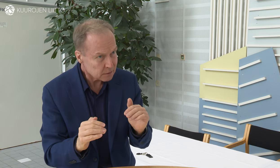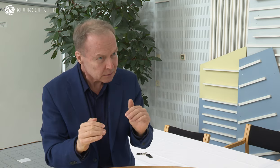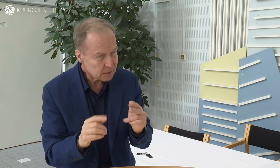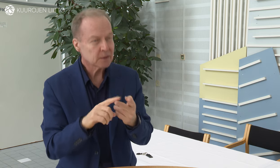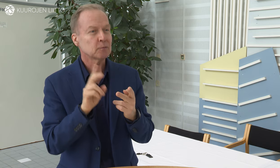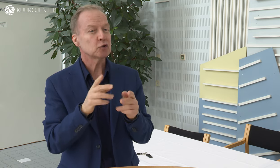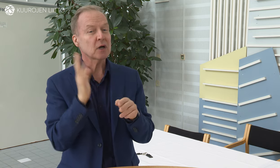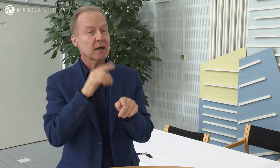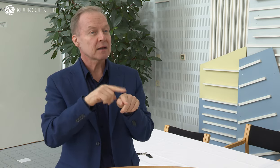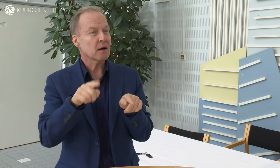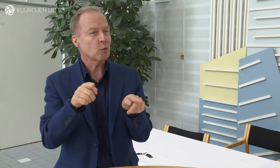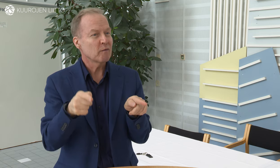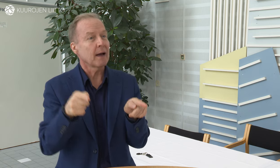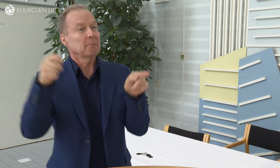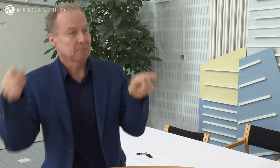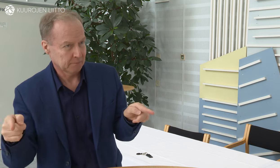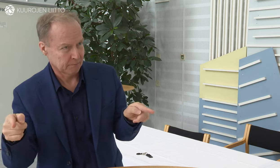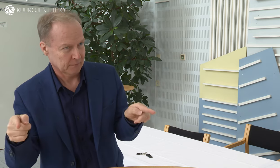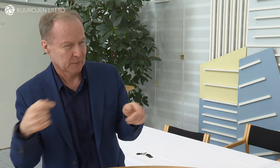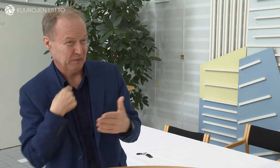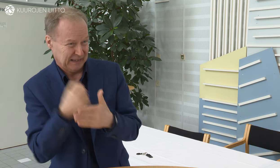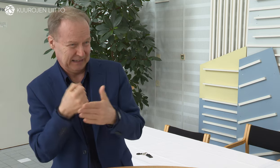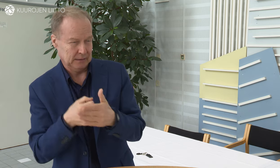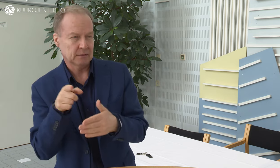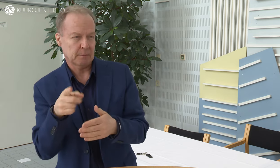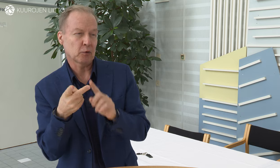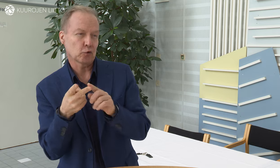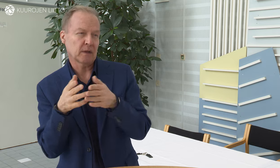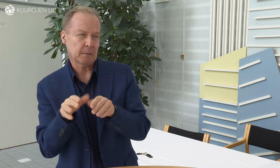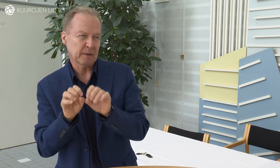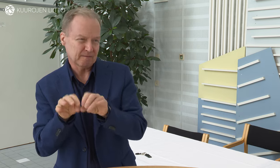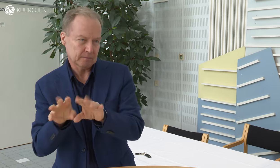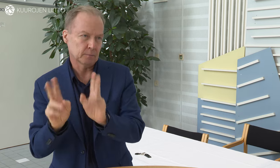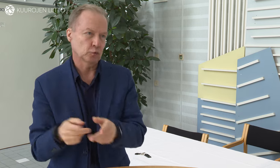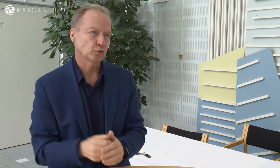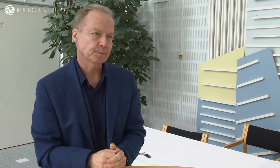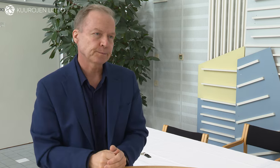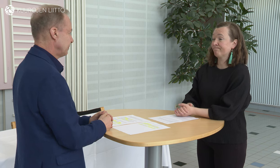tai aikatauluihin saataisiin lisäaikaa.